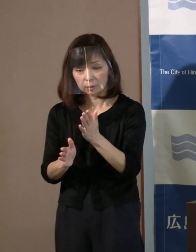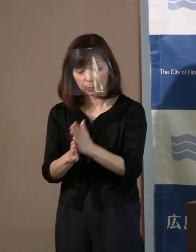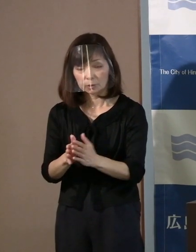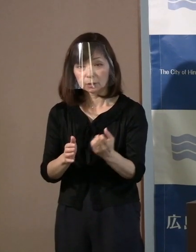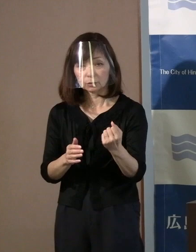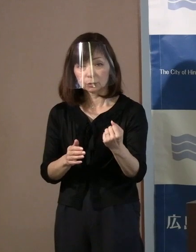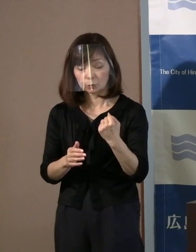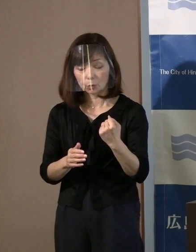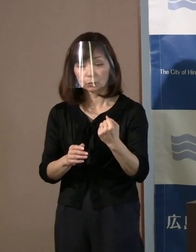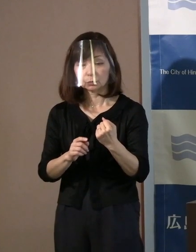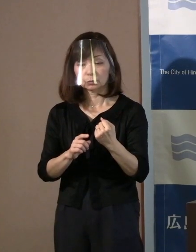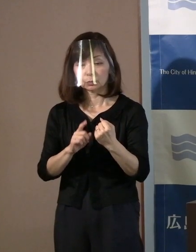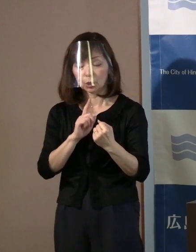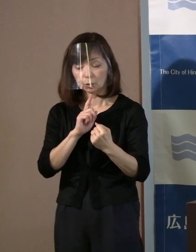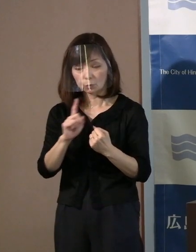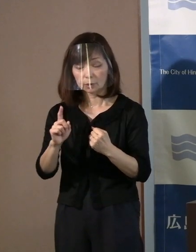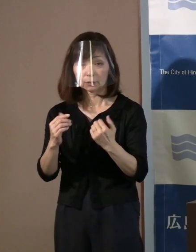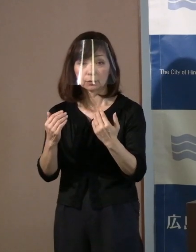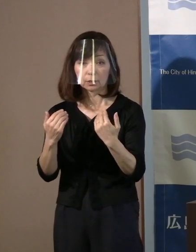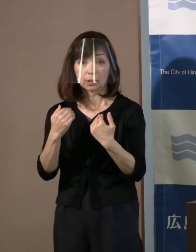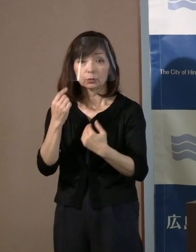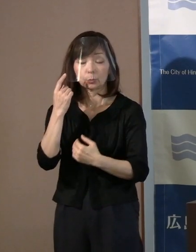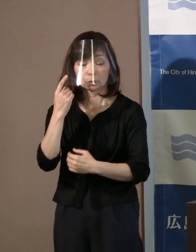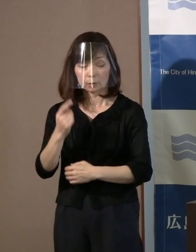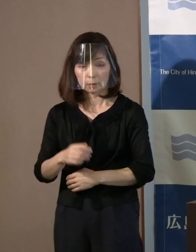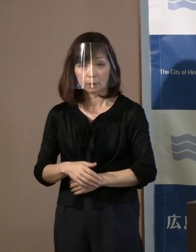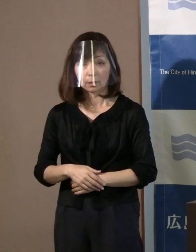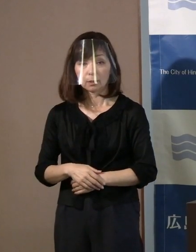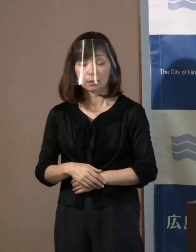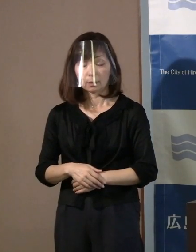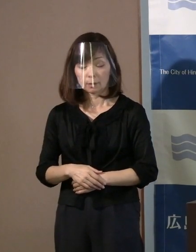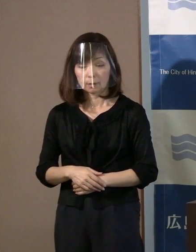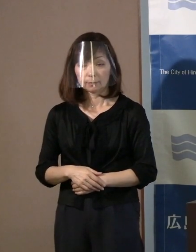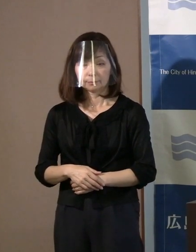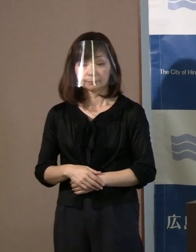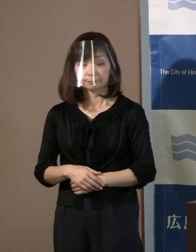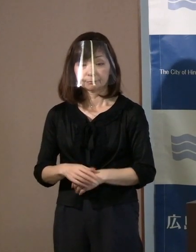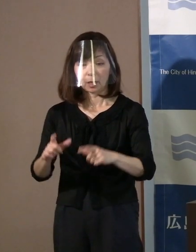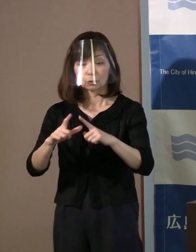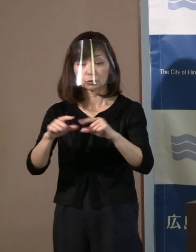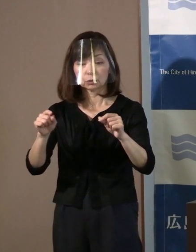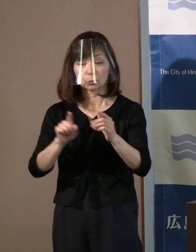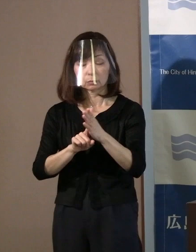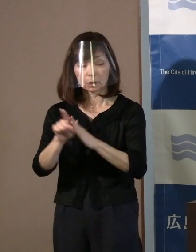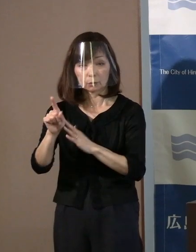それをコントロールできる為政者と､ あるいは為政者を選び出す